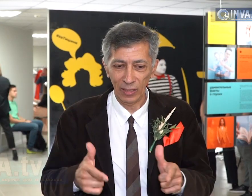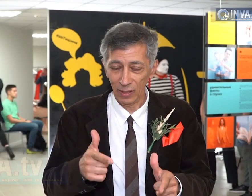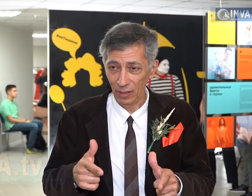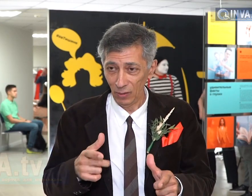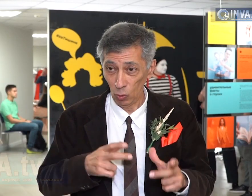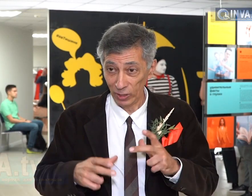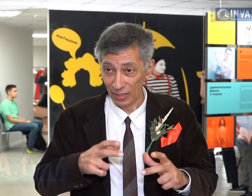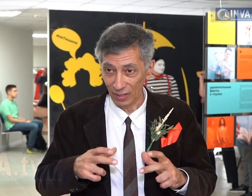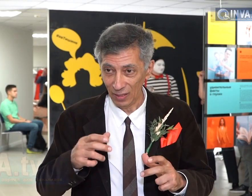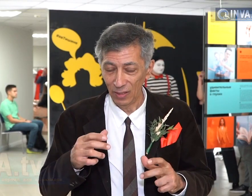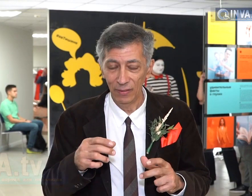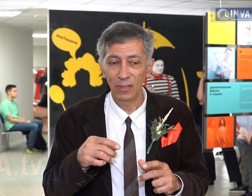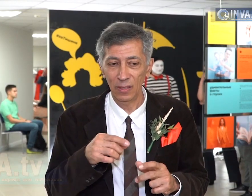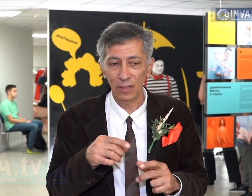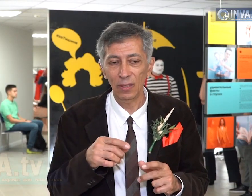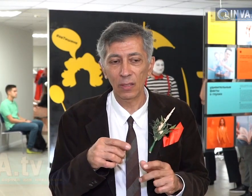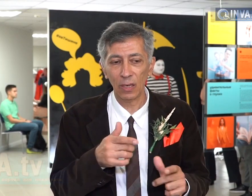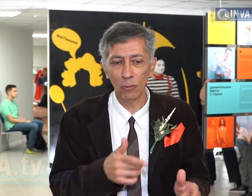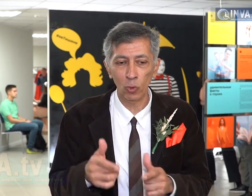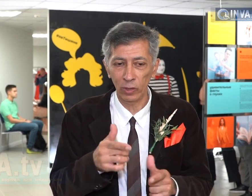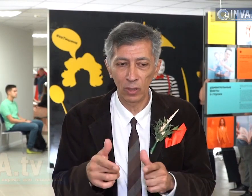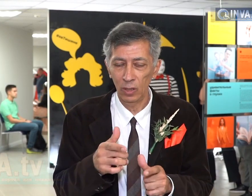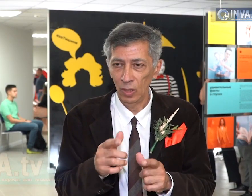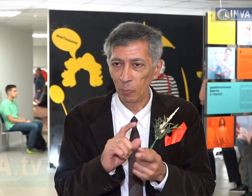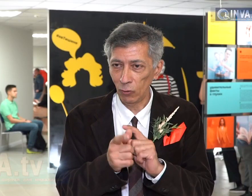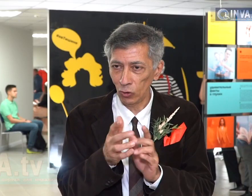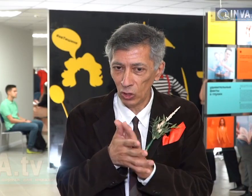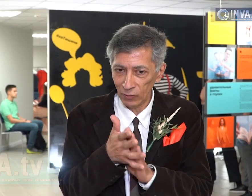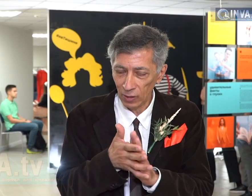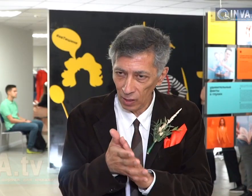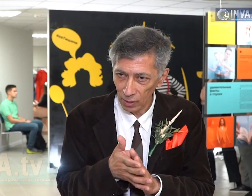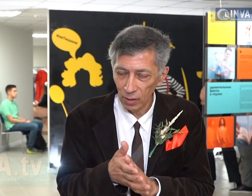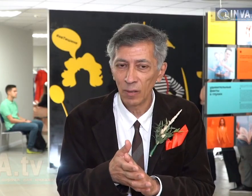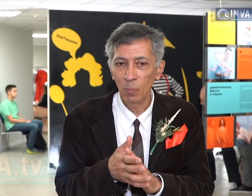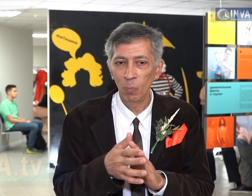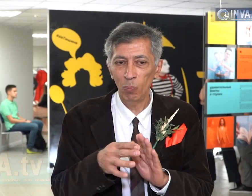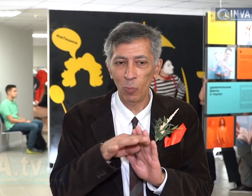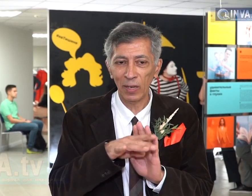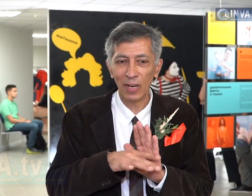Например, Московский лингвистический университет готовит переводчиков